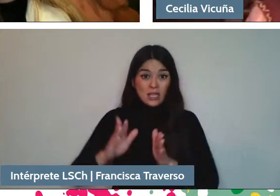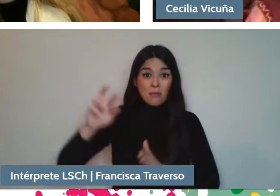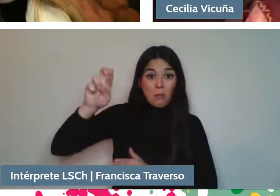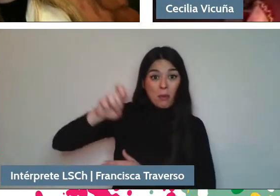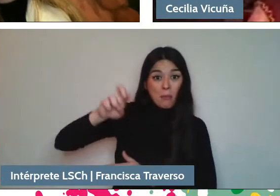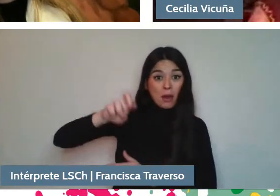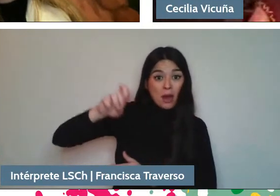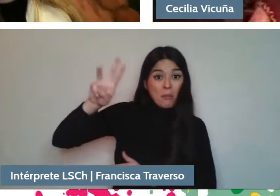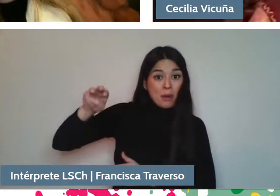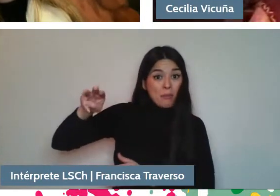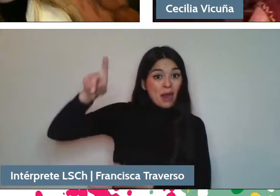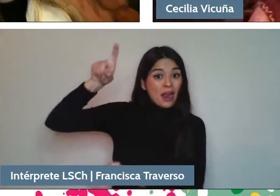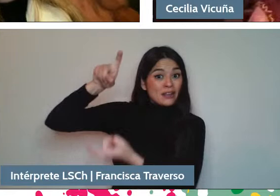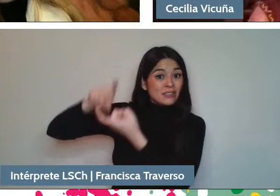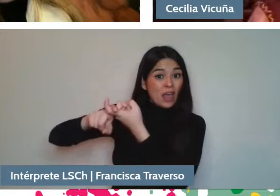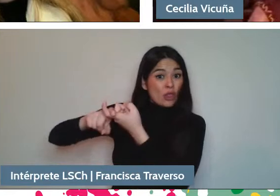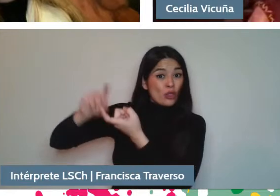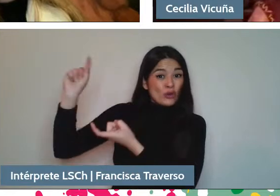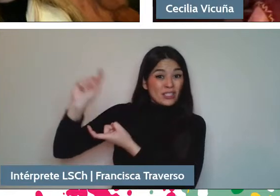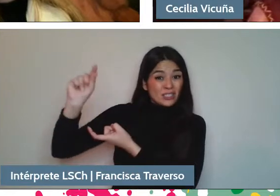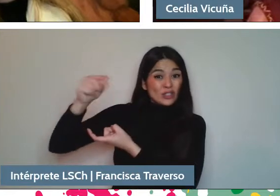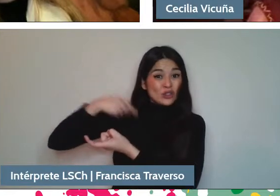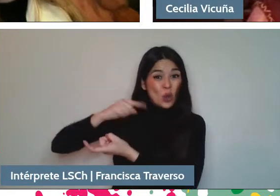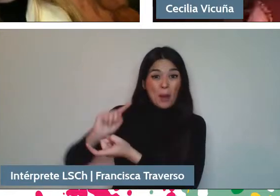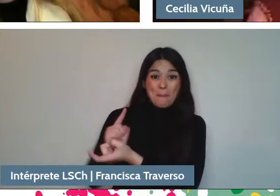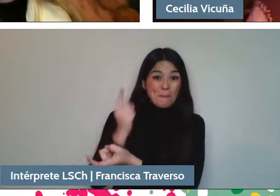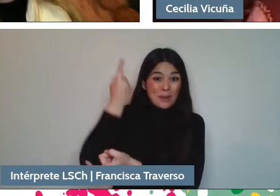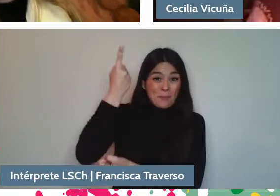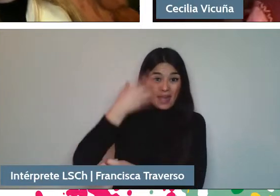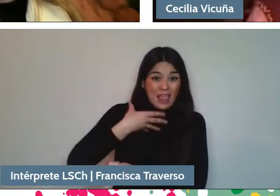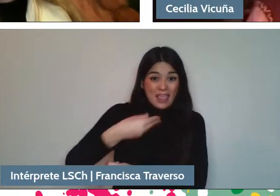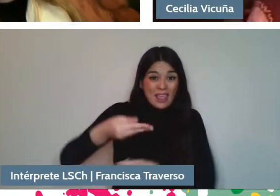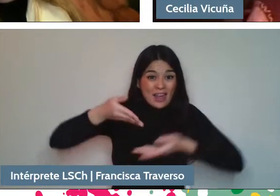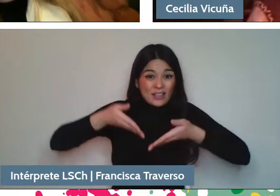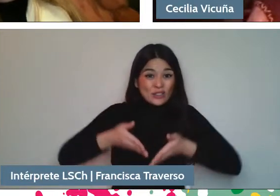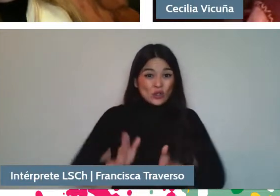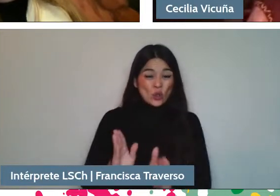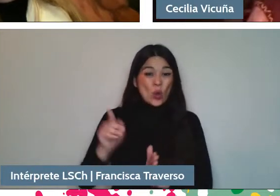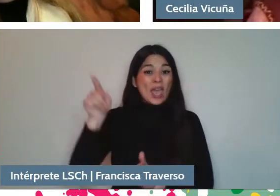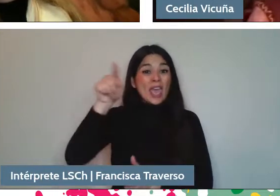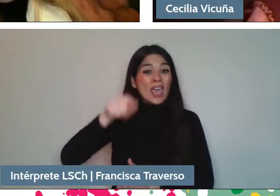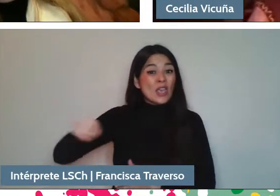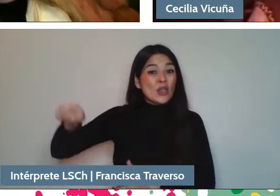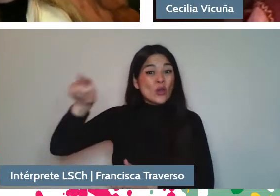yo fui la primera niña y ellos vivían en la Florida cuando la Florida era puro campo.